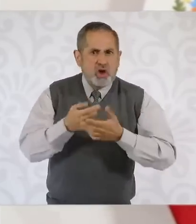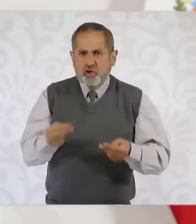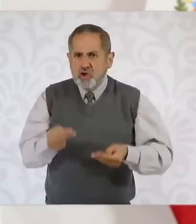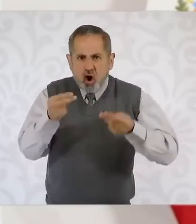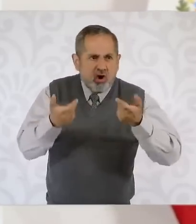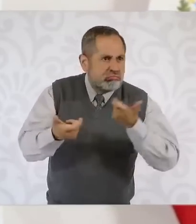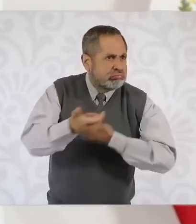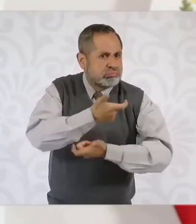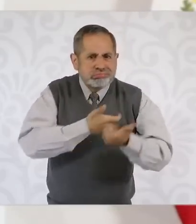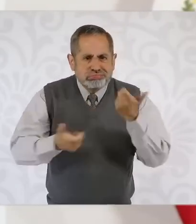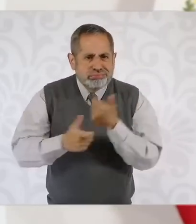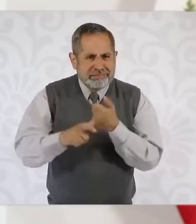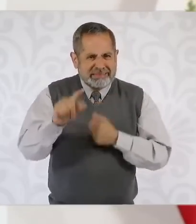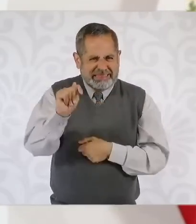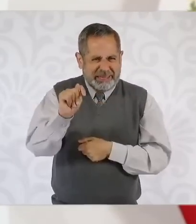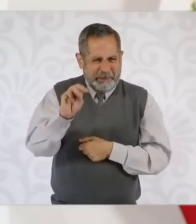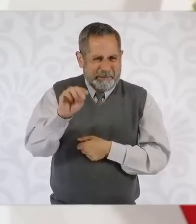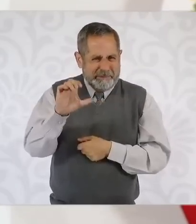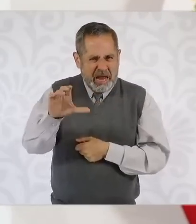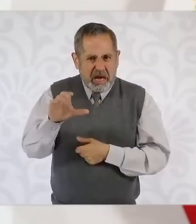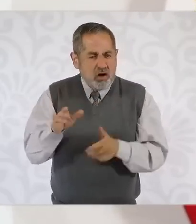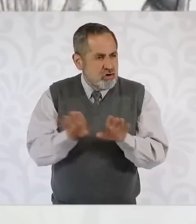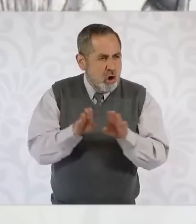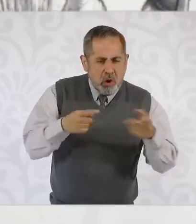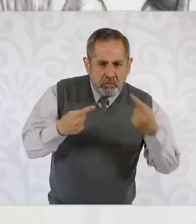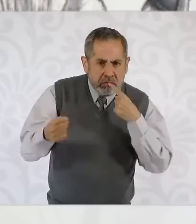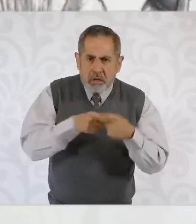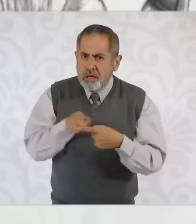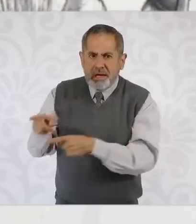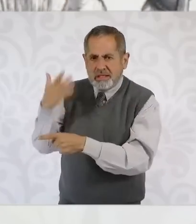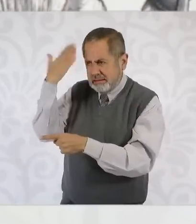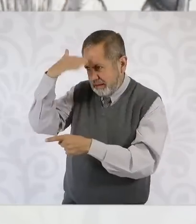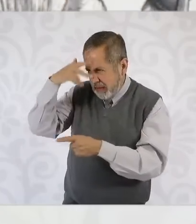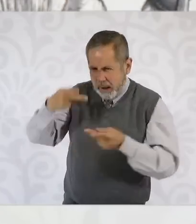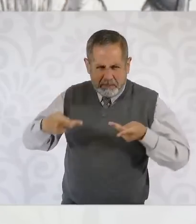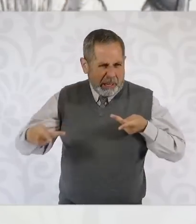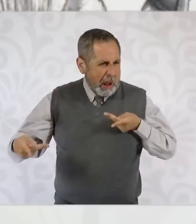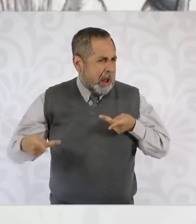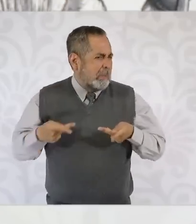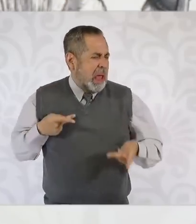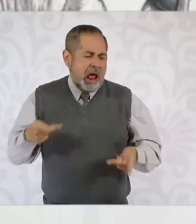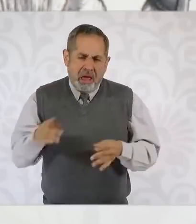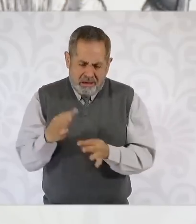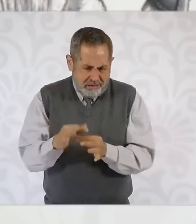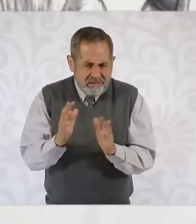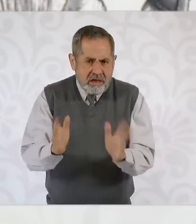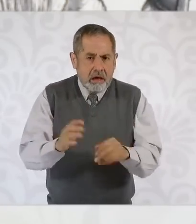el tratado y otros temas de desarrollo económico de nuestro país eh Y el tema de migración que